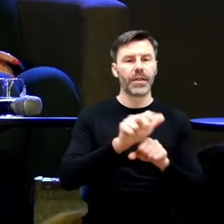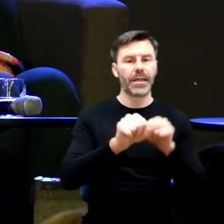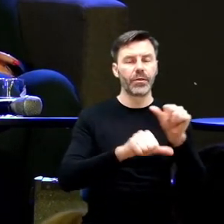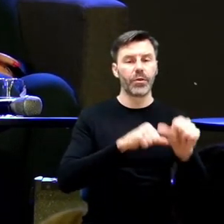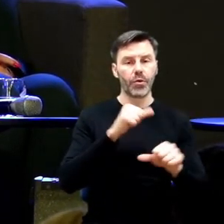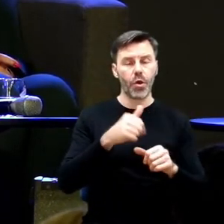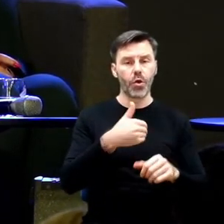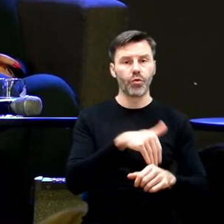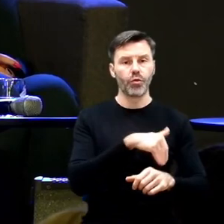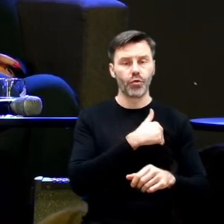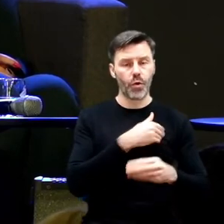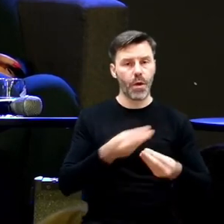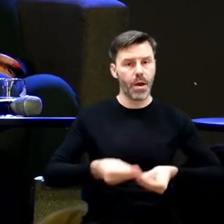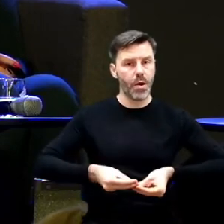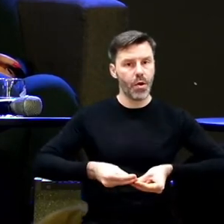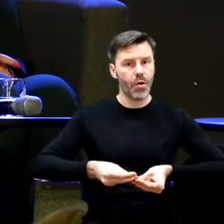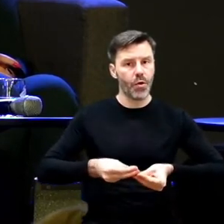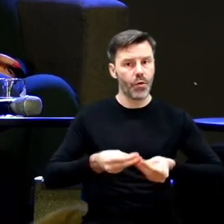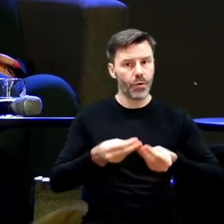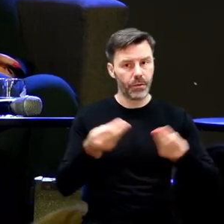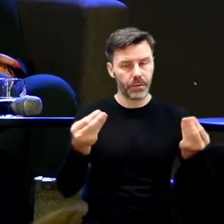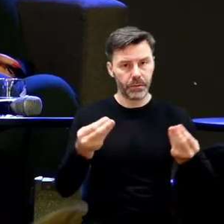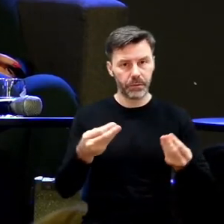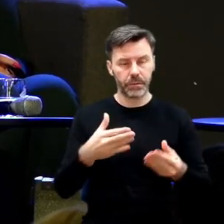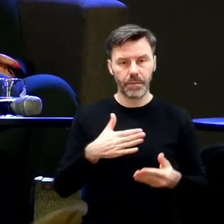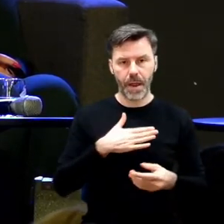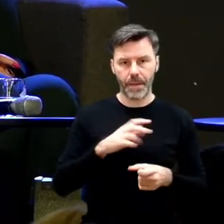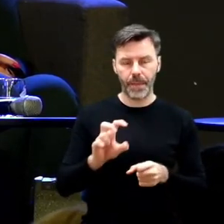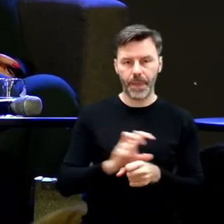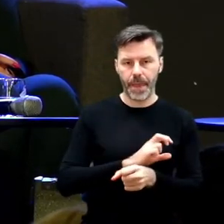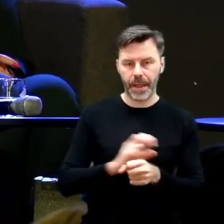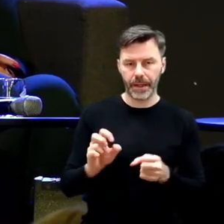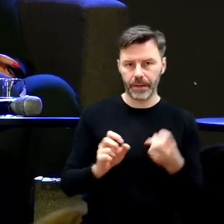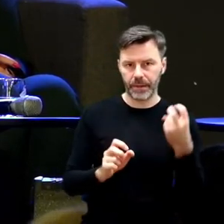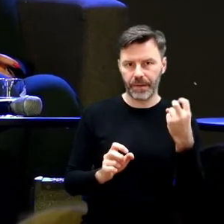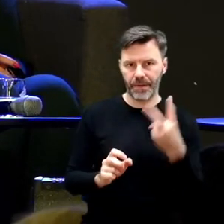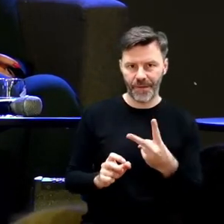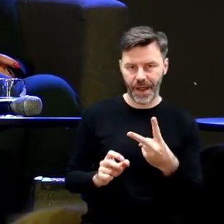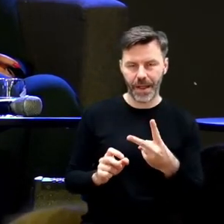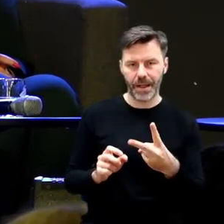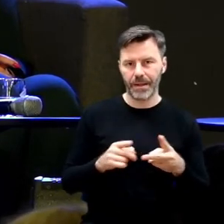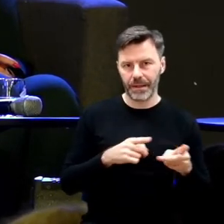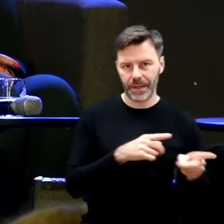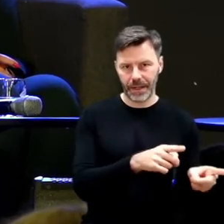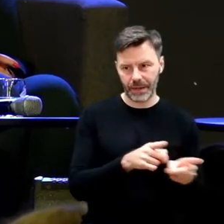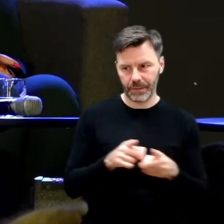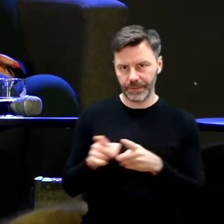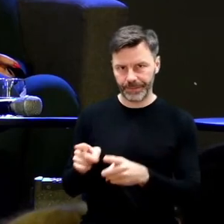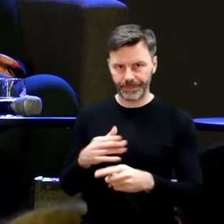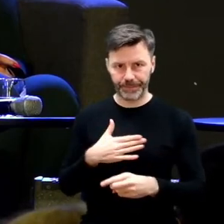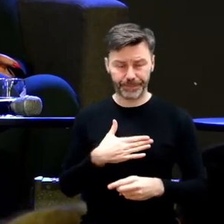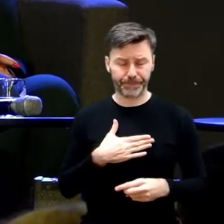Mamy dwa technika, kierunki techniczne właśnie, które są jakby ustalane czy uzgadniane z pracodawcami,